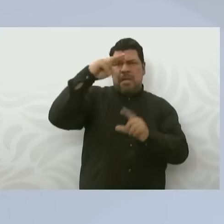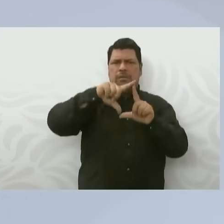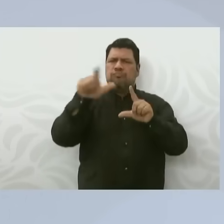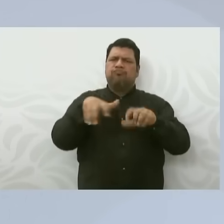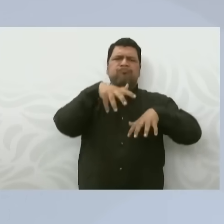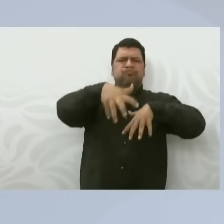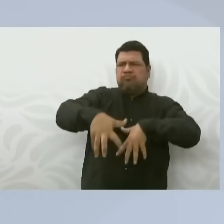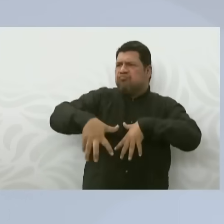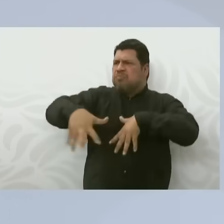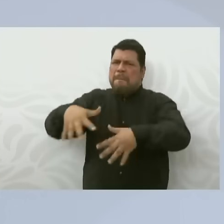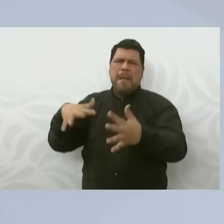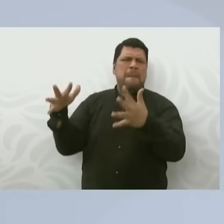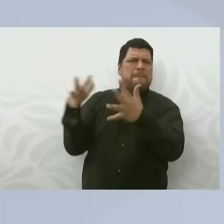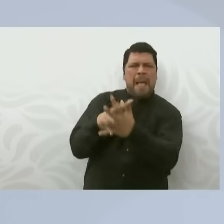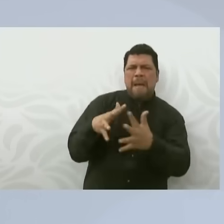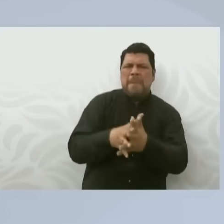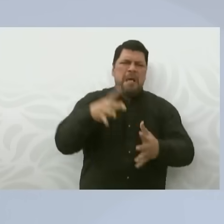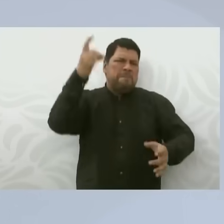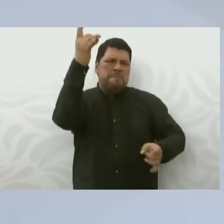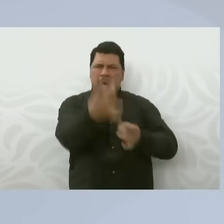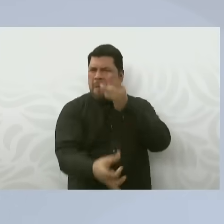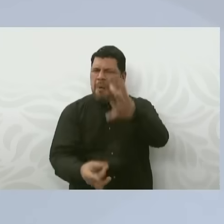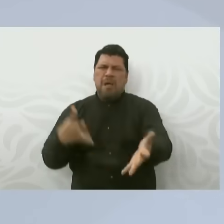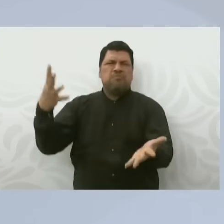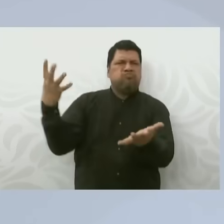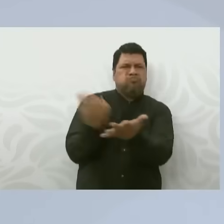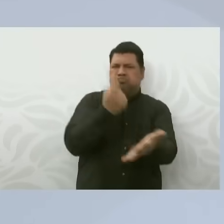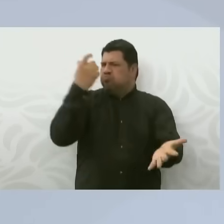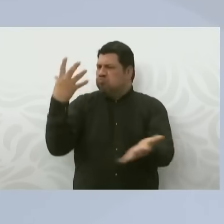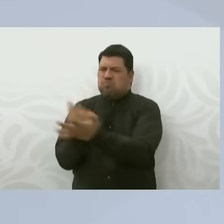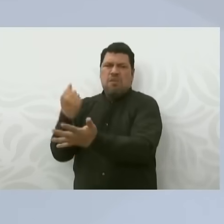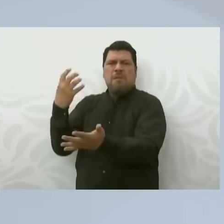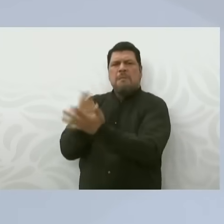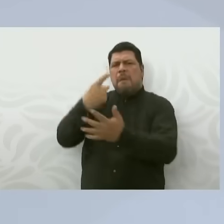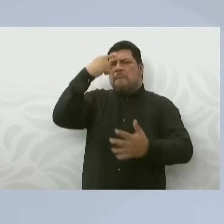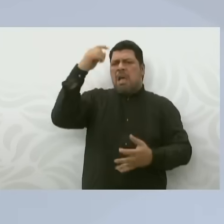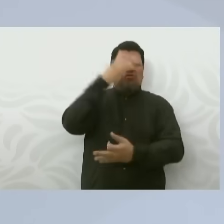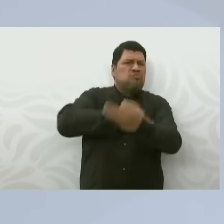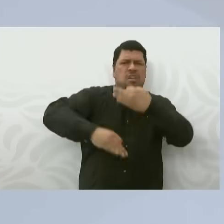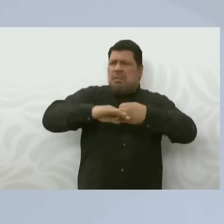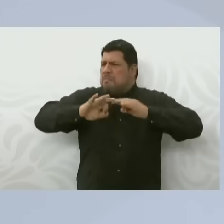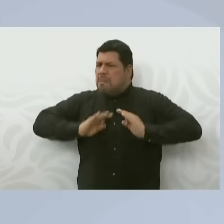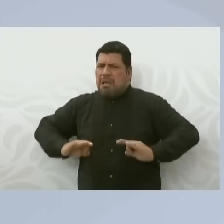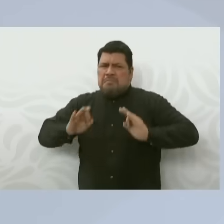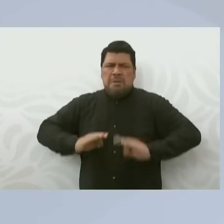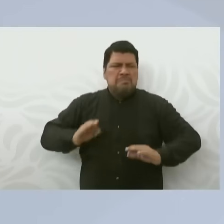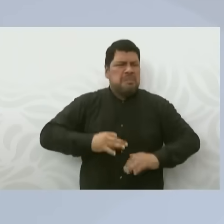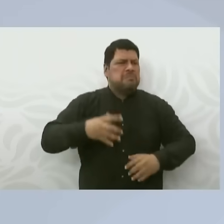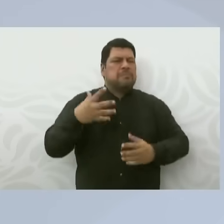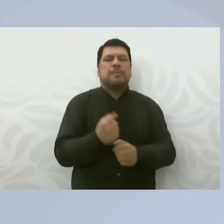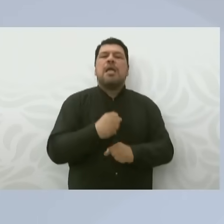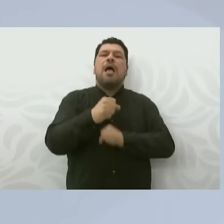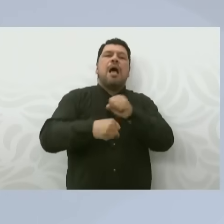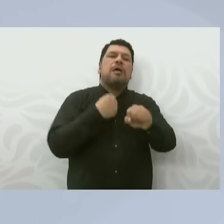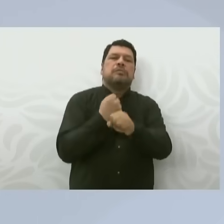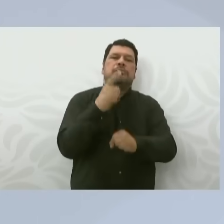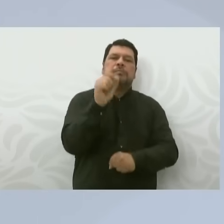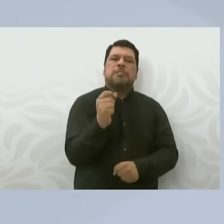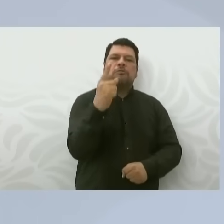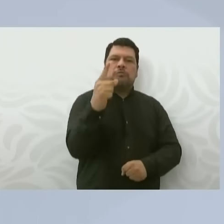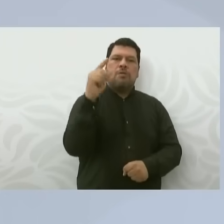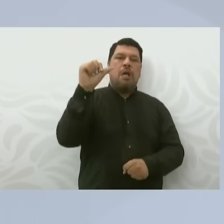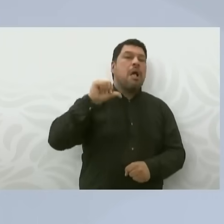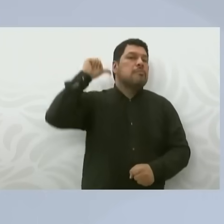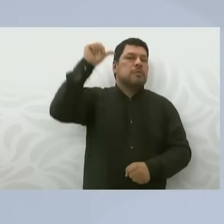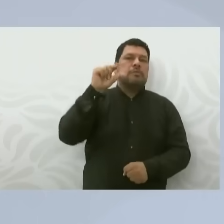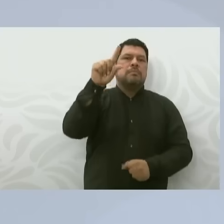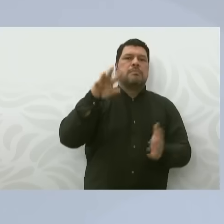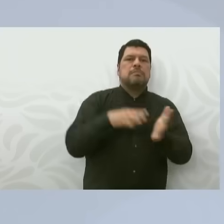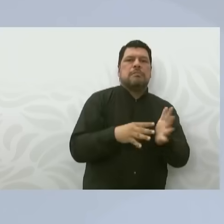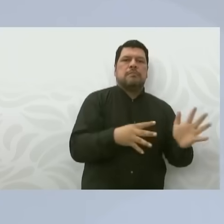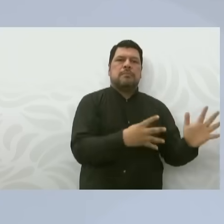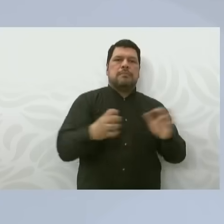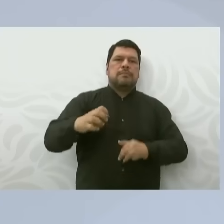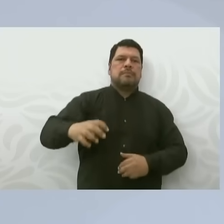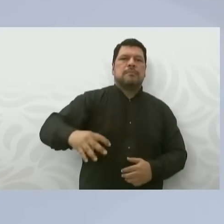ganando batallas para restaurar el orden y la democracia perdidas el 21 de abril de 1914